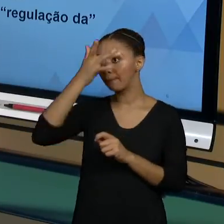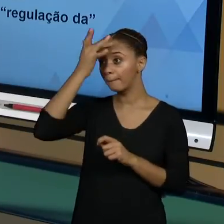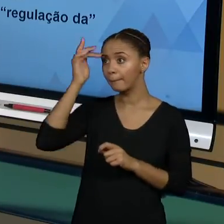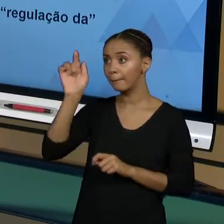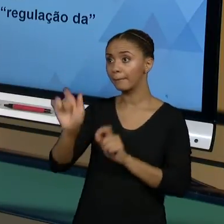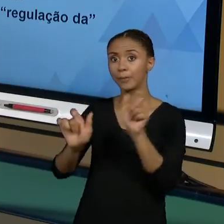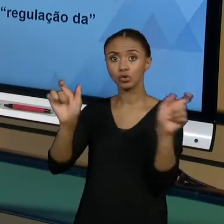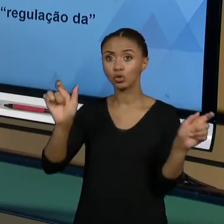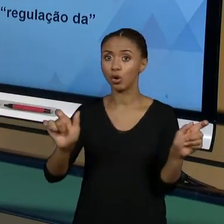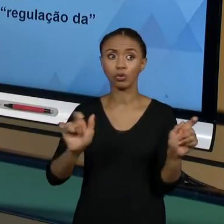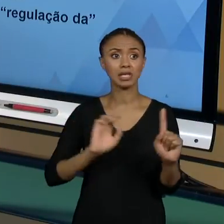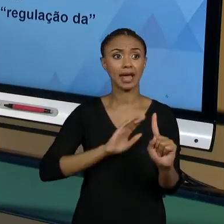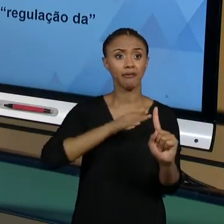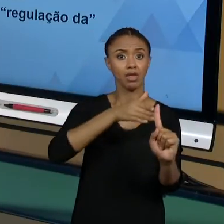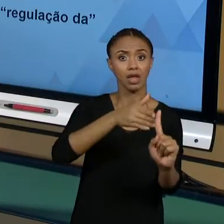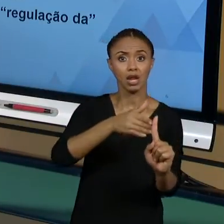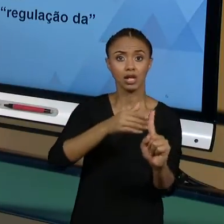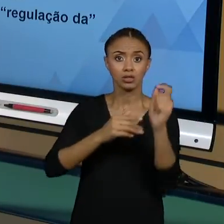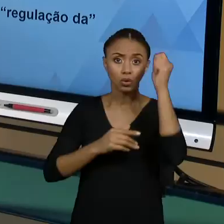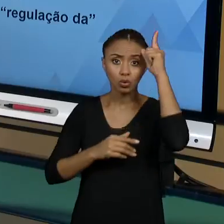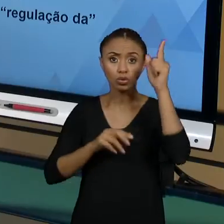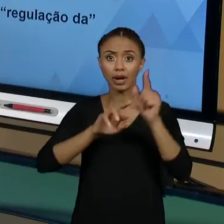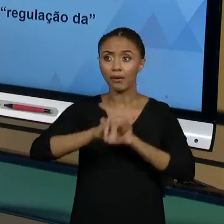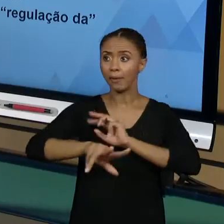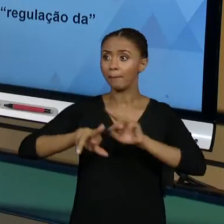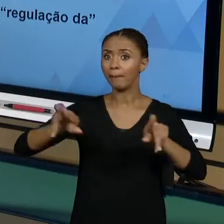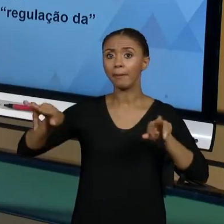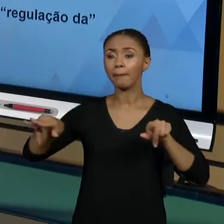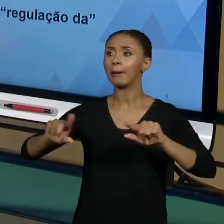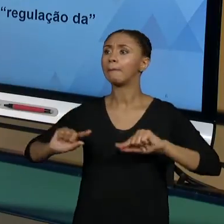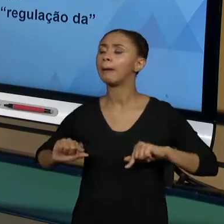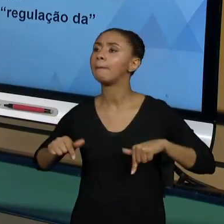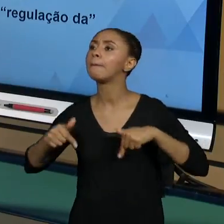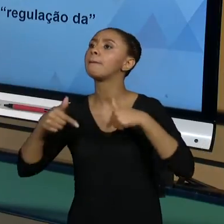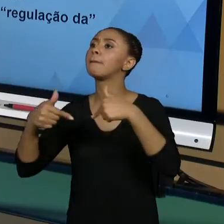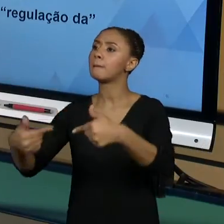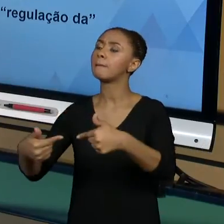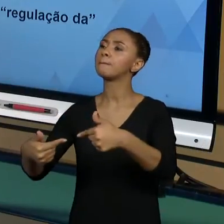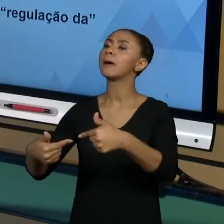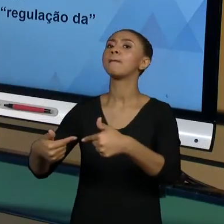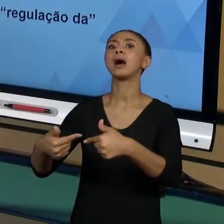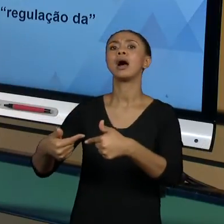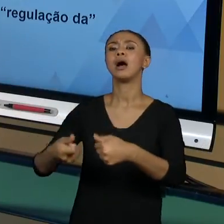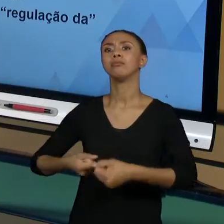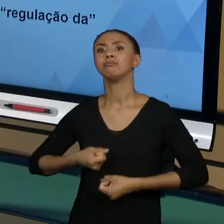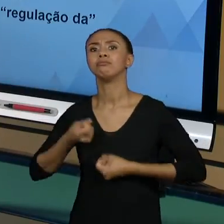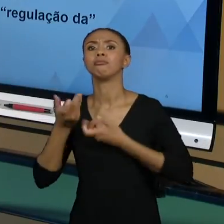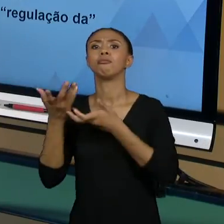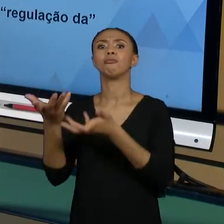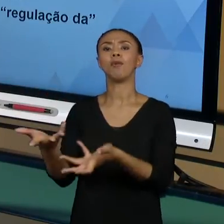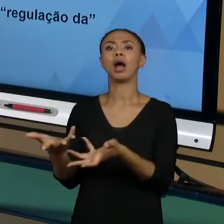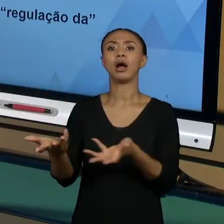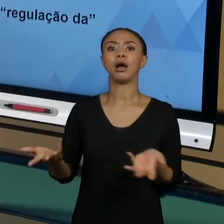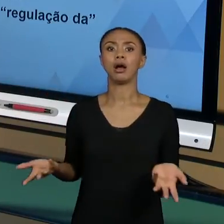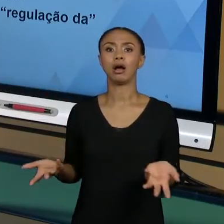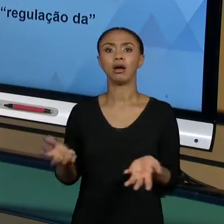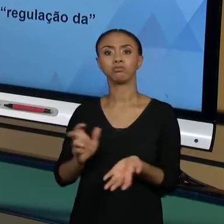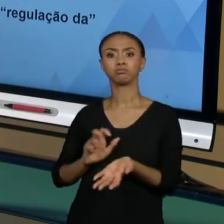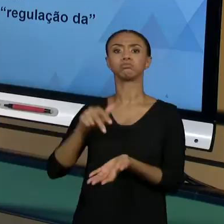DIFERENTES - LUTAM PELO DIREITO DE DIZER O QUE AS COISAS SÃO, LUTAM PELA POSSIBILIDADE DE APRESENTAR O SEU SIGNIFICADO SOBRE AS COISAS DO